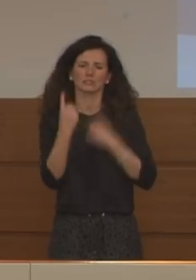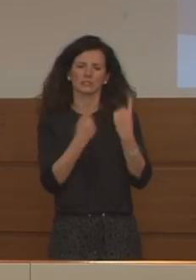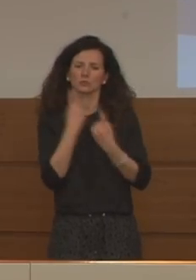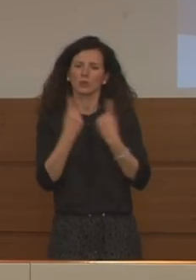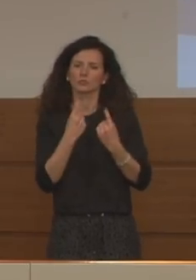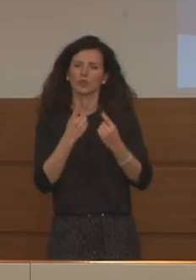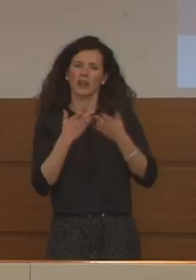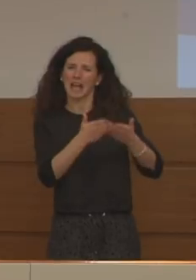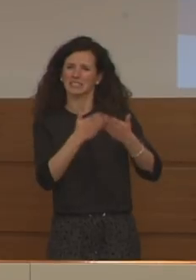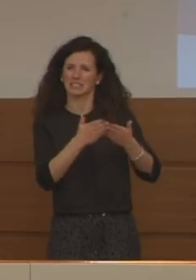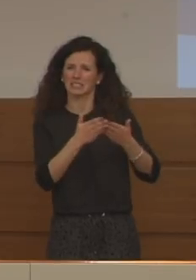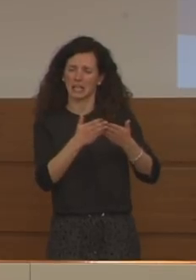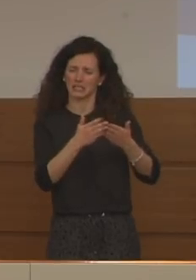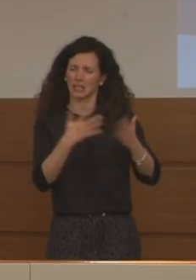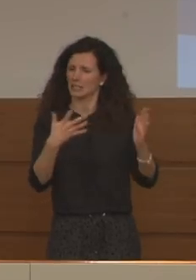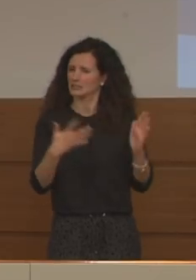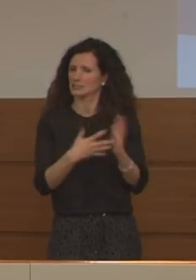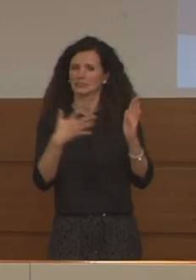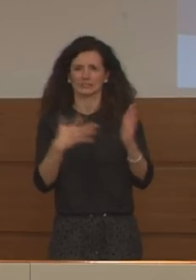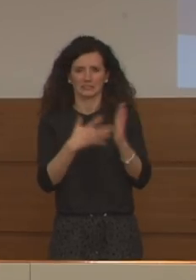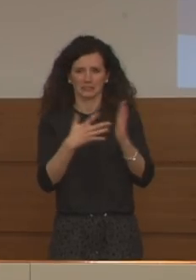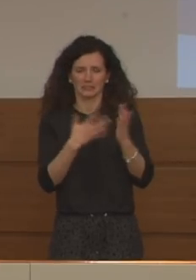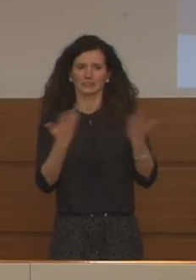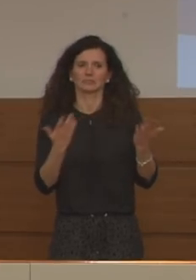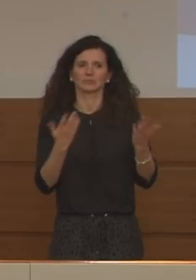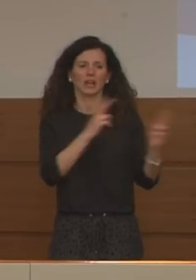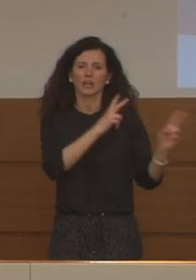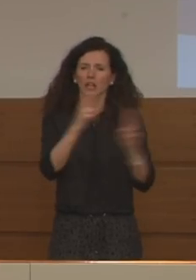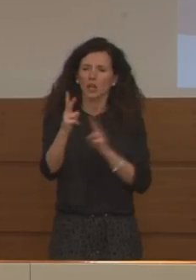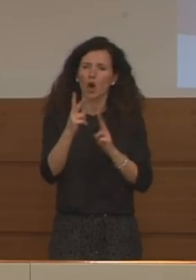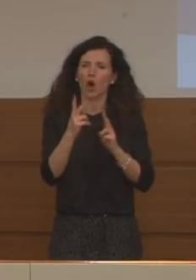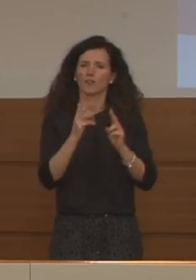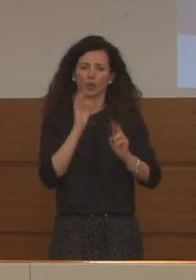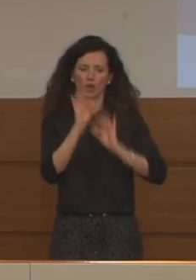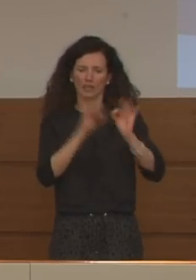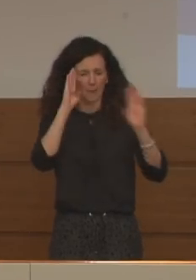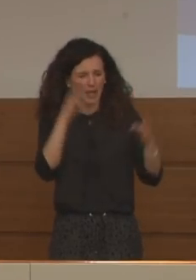come i ricoveri in terapia intensiva, avvengono